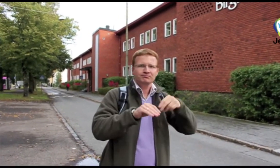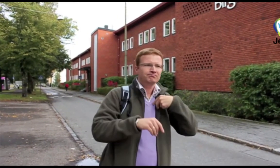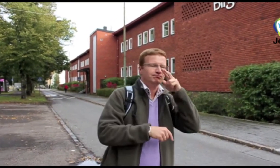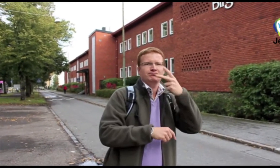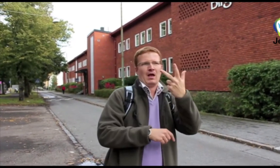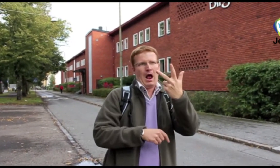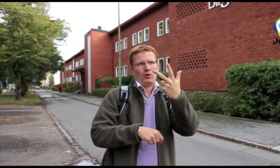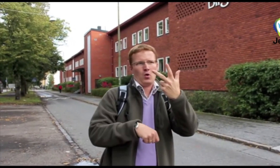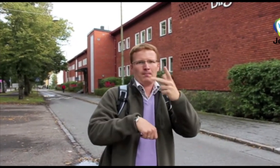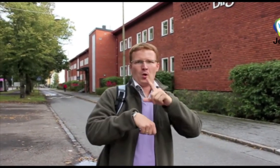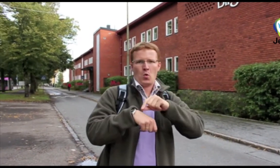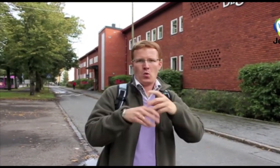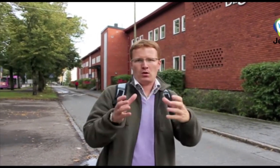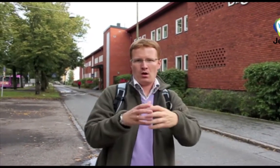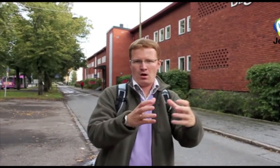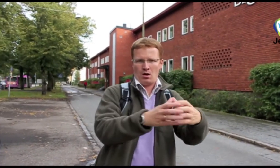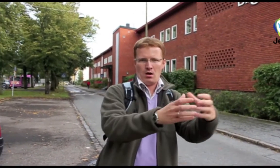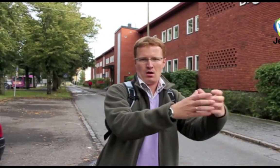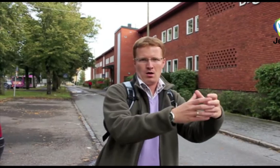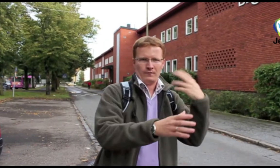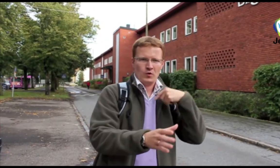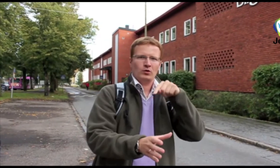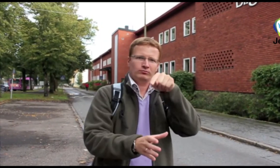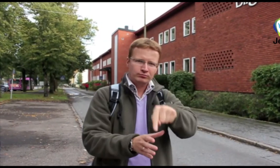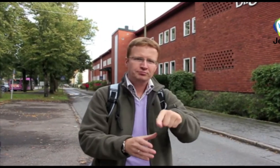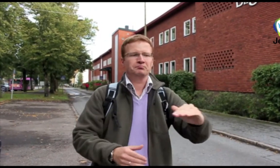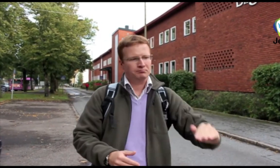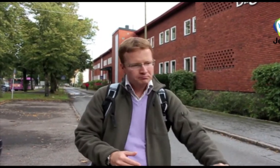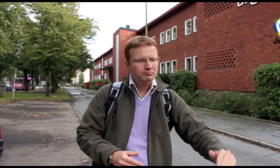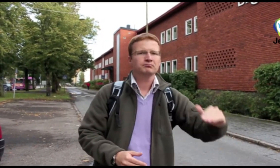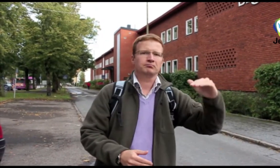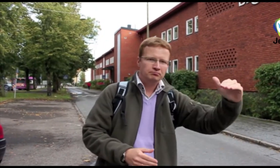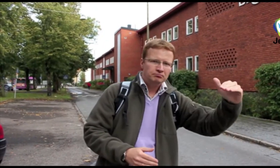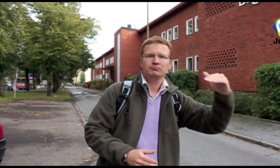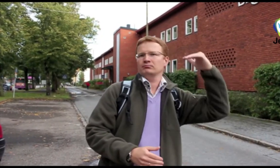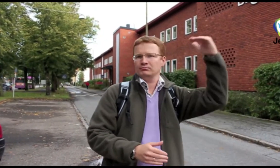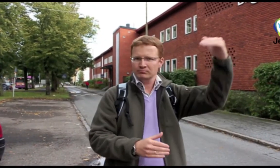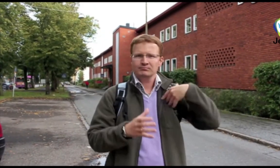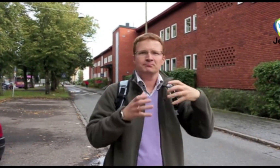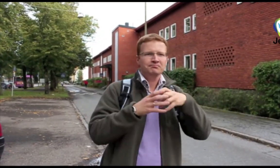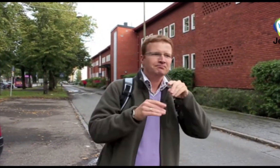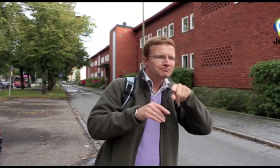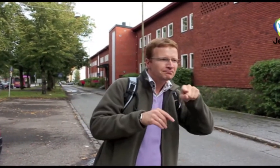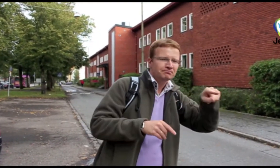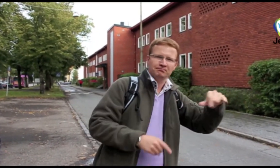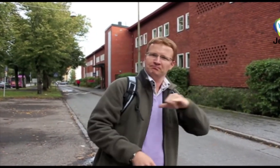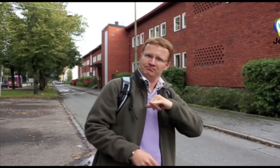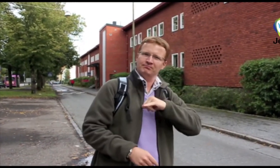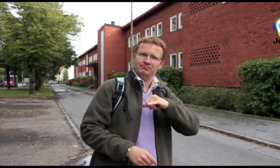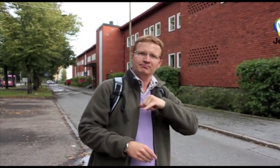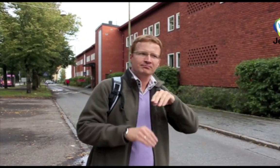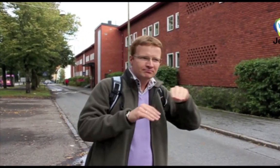Három osztálytermet néztünk meg, az alsó, a középső és a felső osztályét. Érdekes volt.